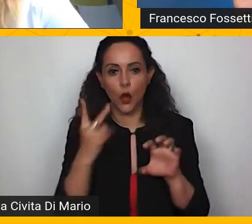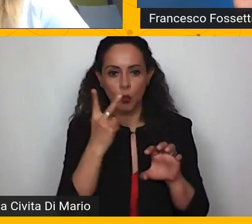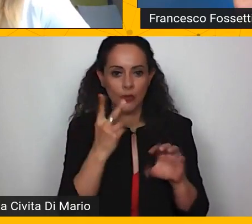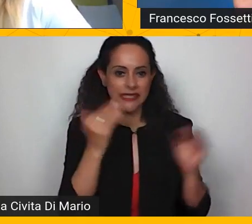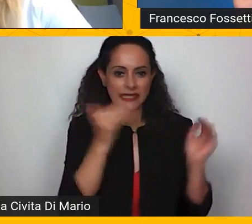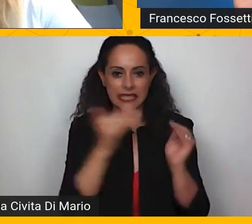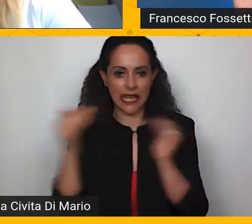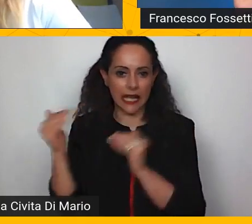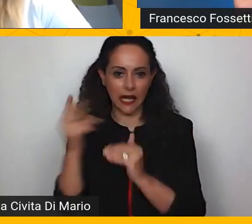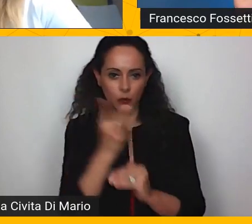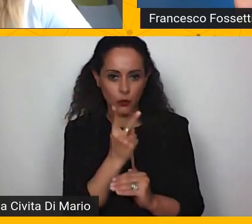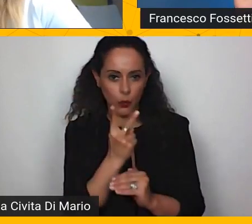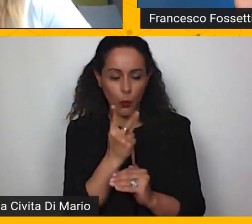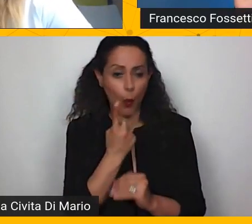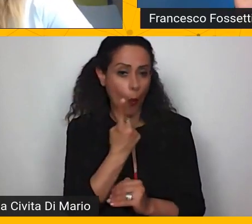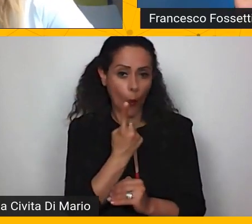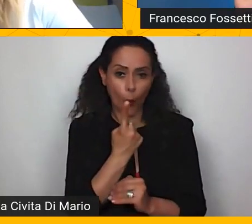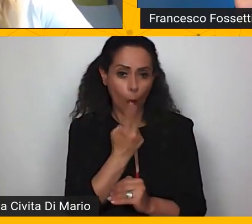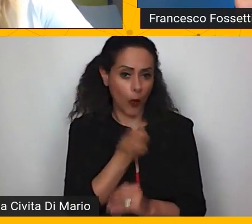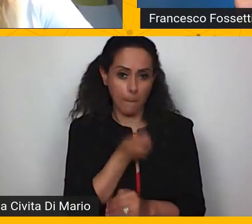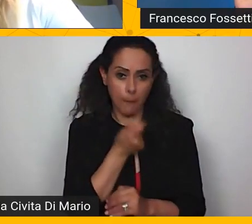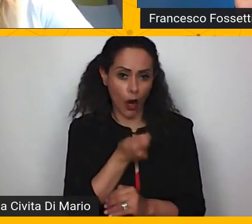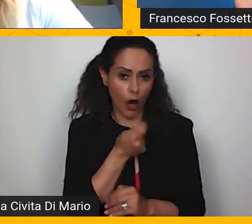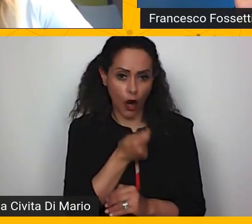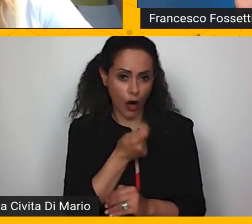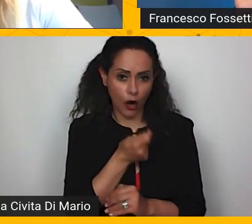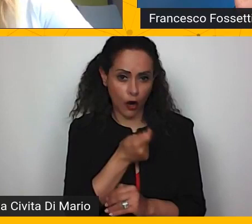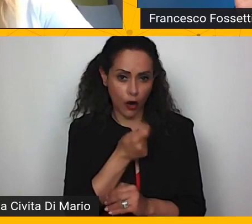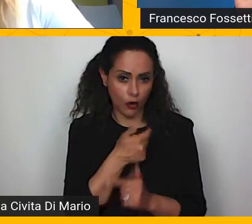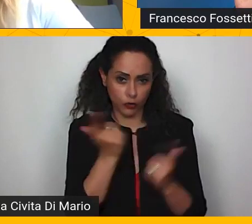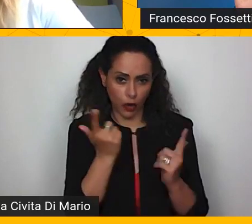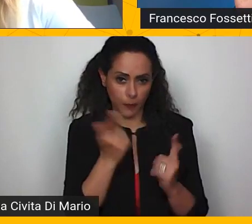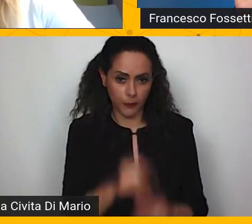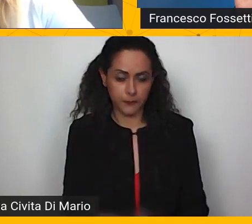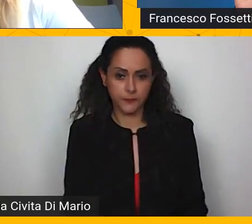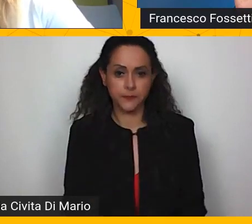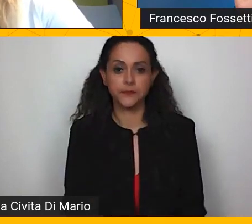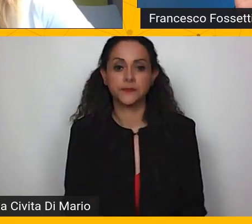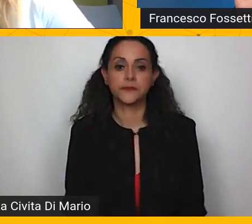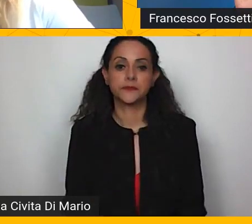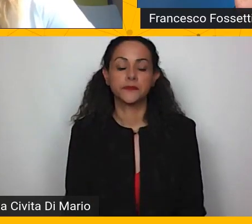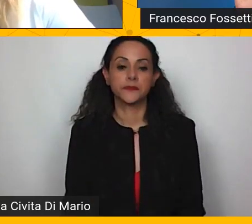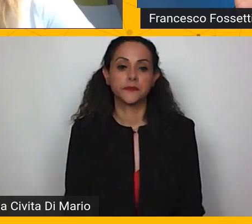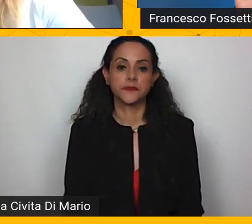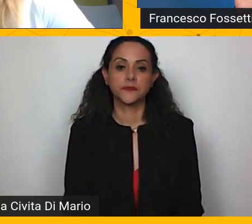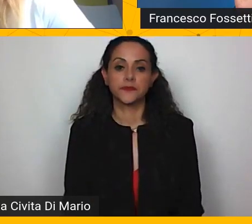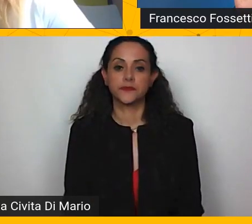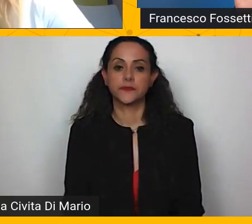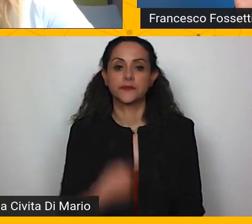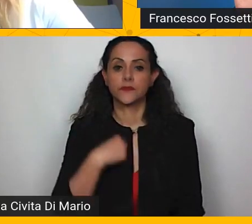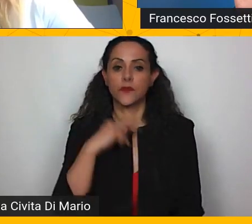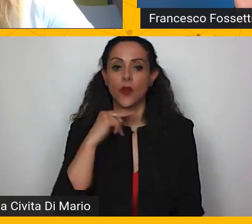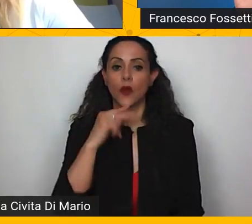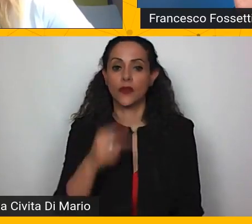creare due due serate perché una era veramente poco. Come vi